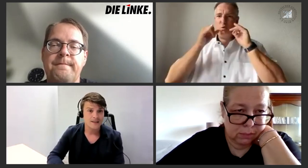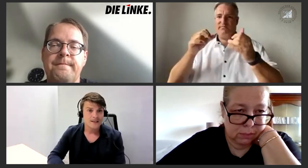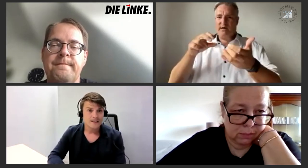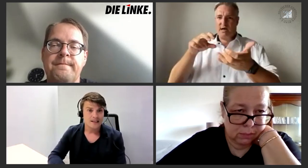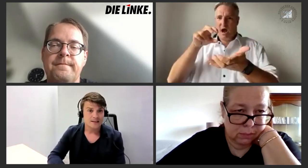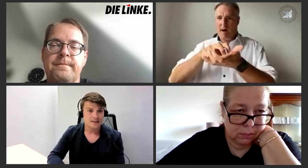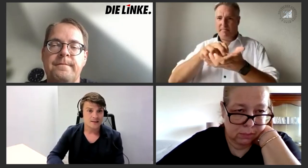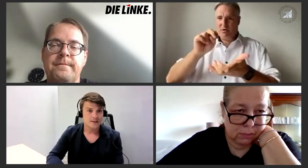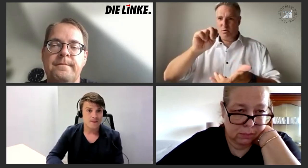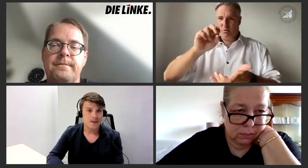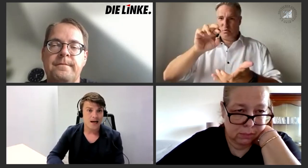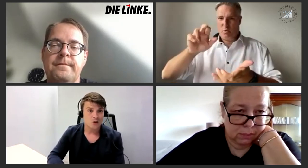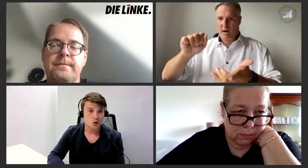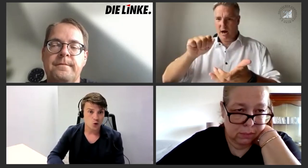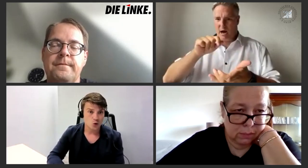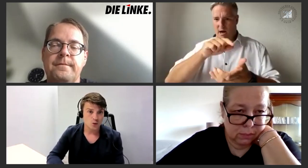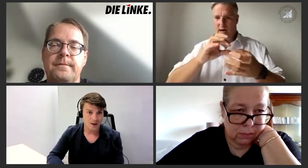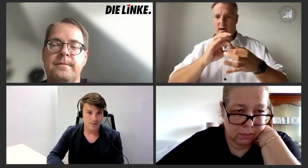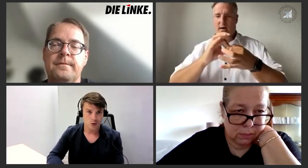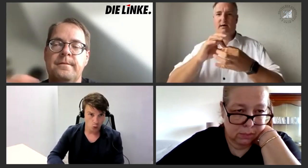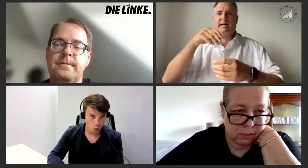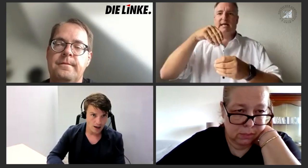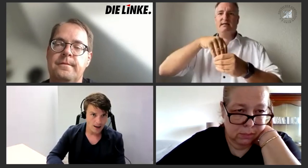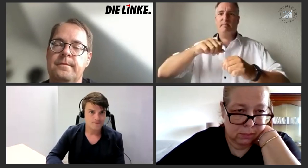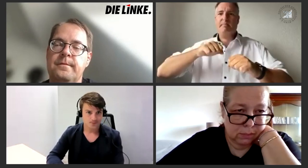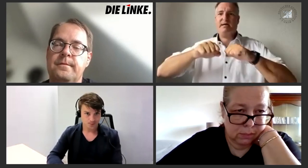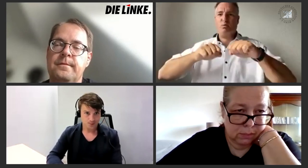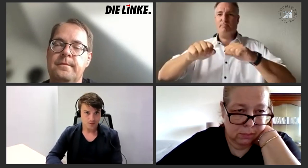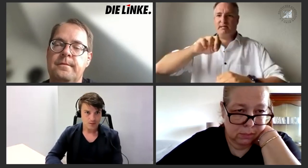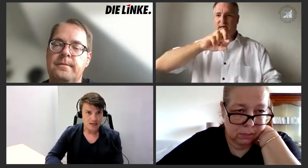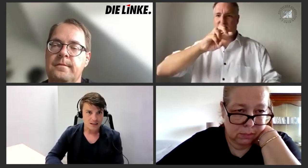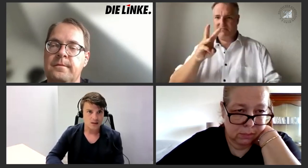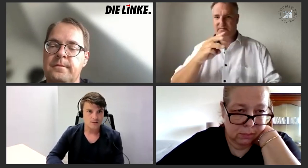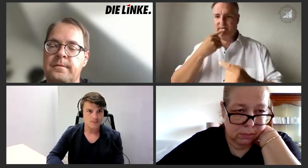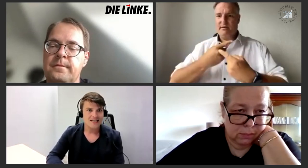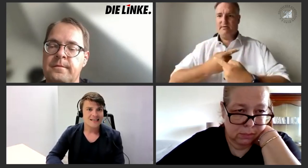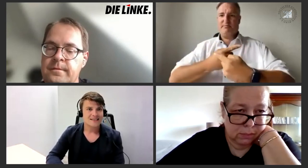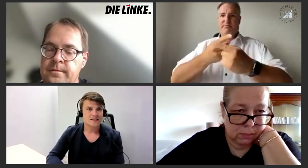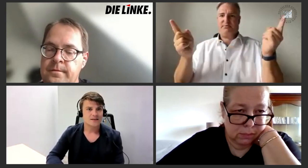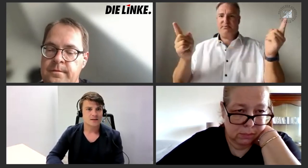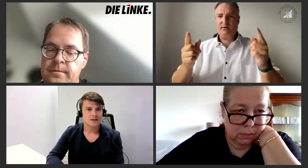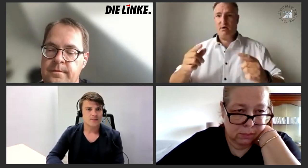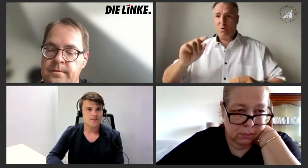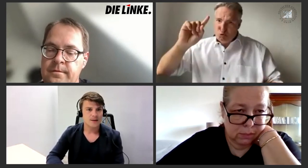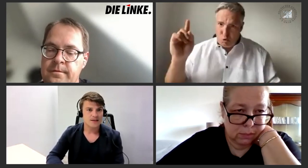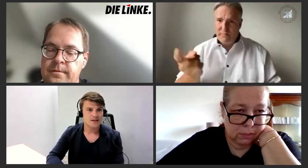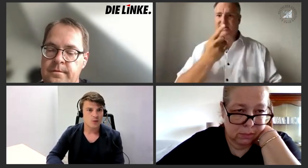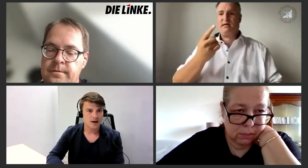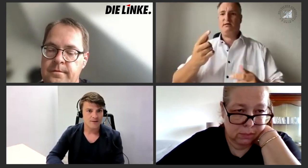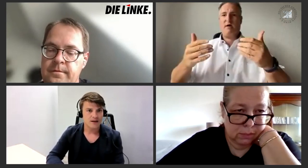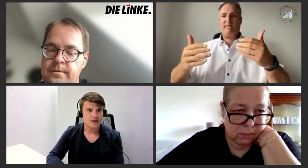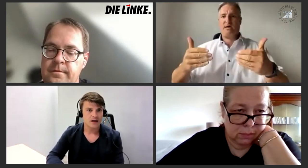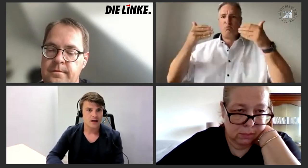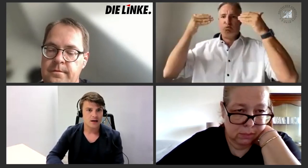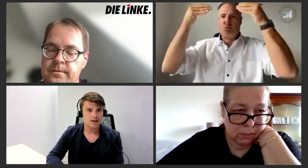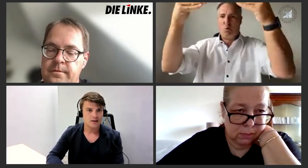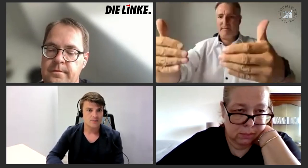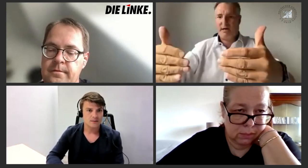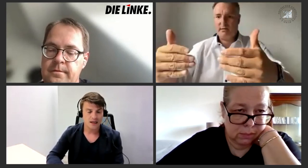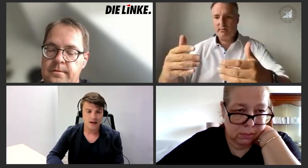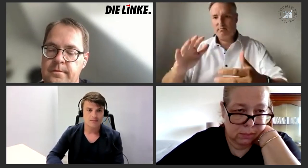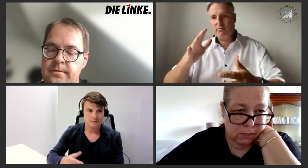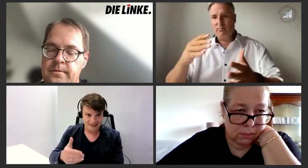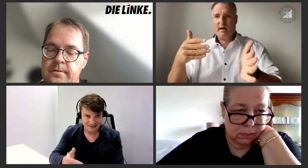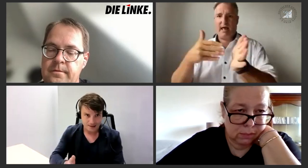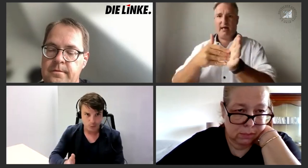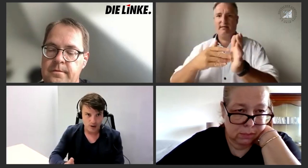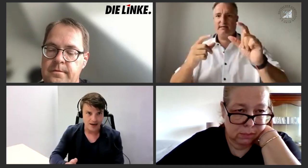Also gestern habe ich dann auch erfahren, dass die Notruf-App Nora, dass das Innenministerium NRW